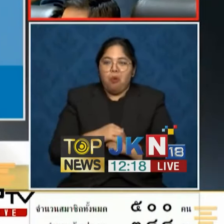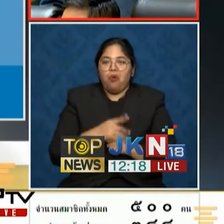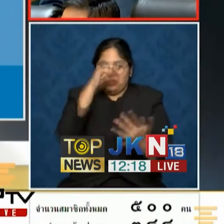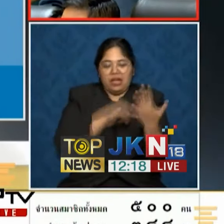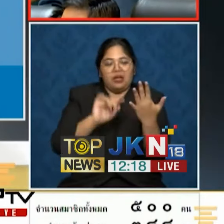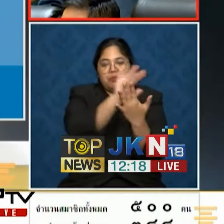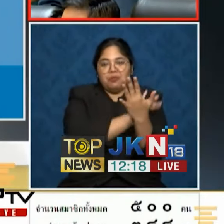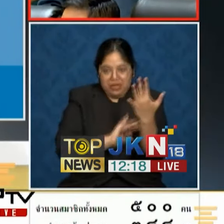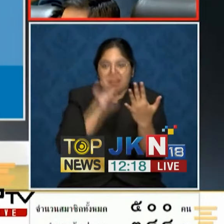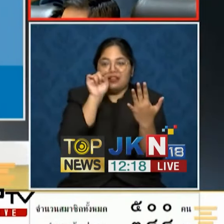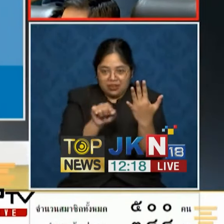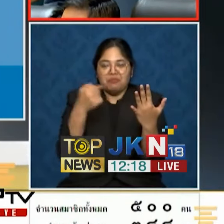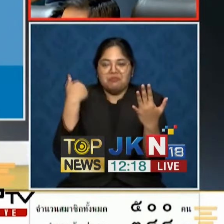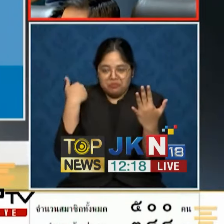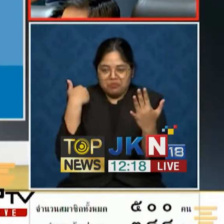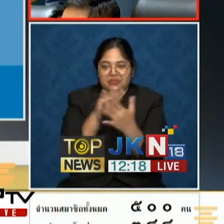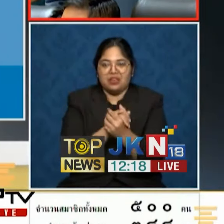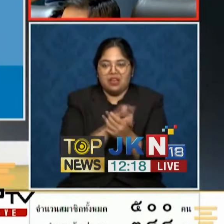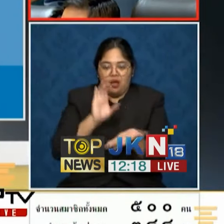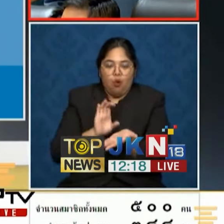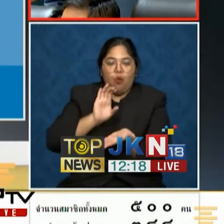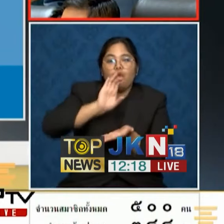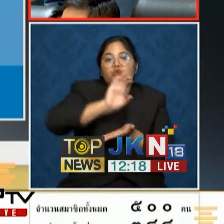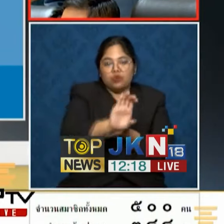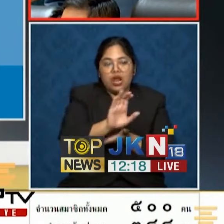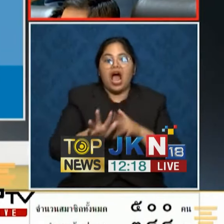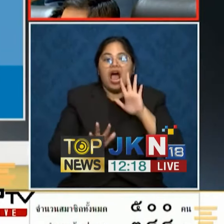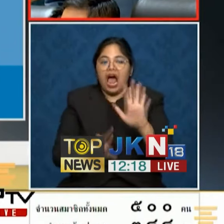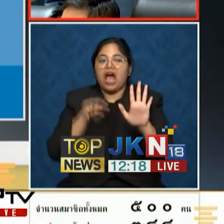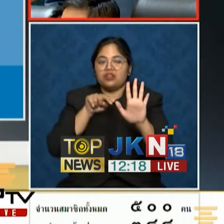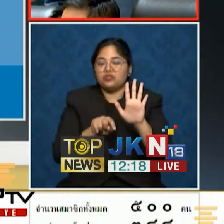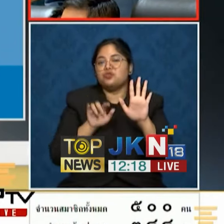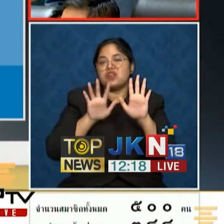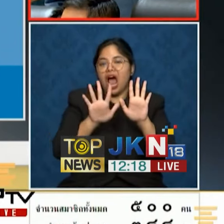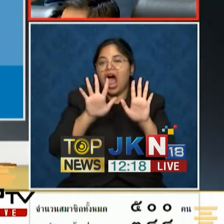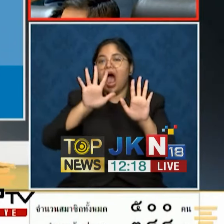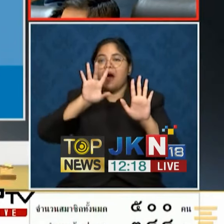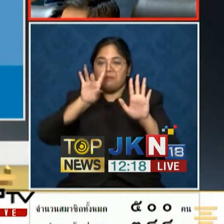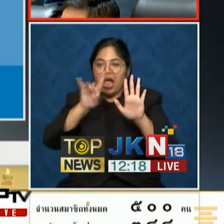ว่าทำงานแบบการตลาดนำการบริหารเอาแต่ สร้างภาพทุกวงการลงมติว่ายังไม่มีอะไร